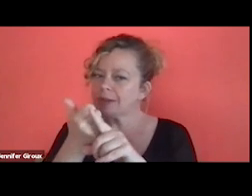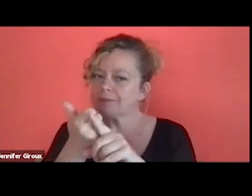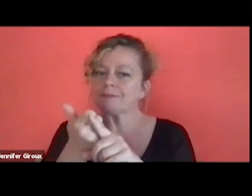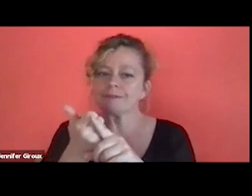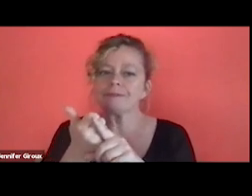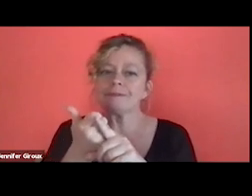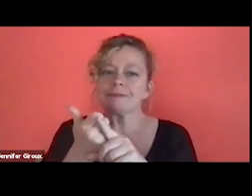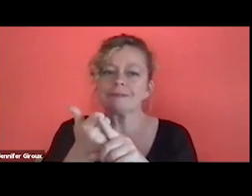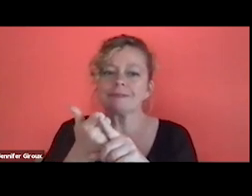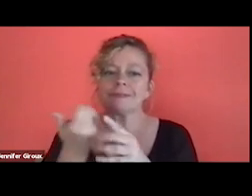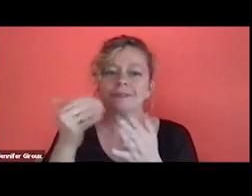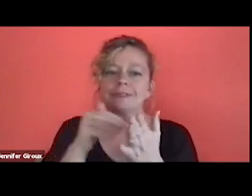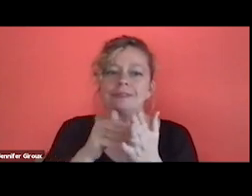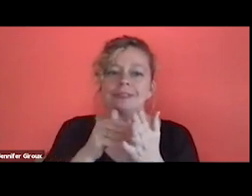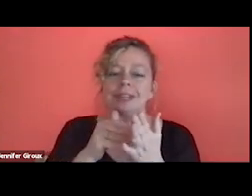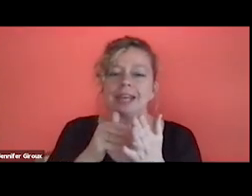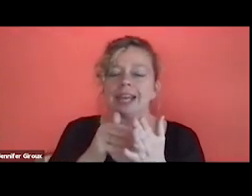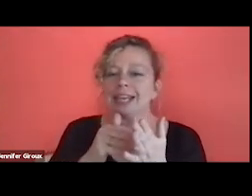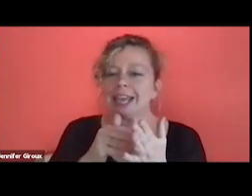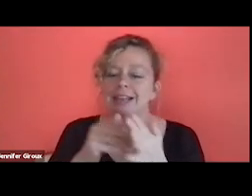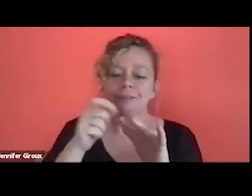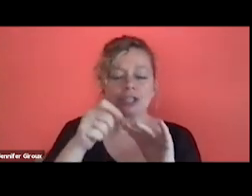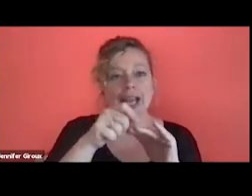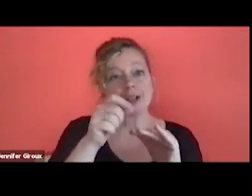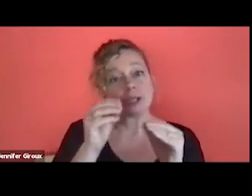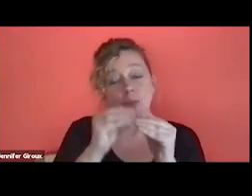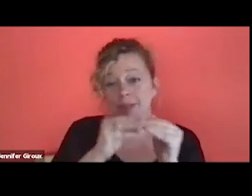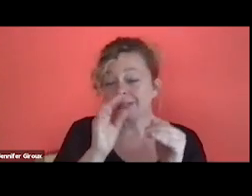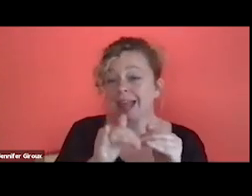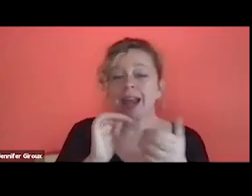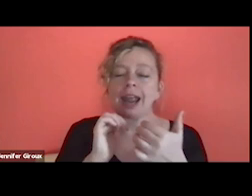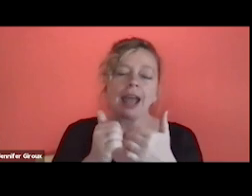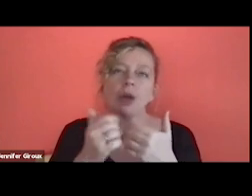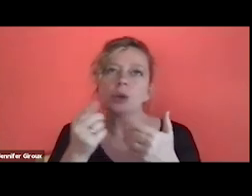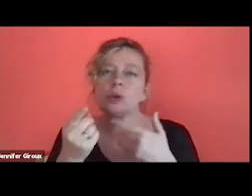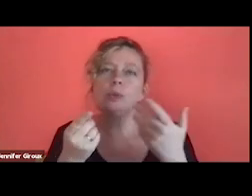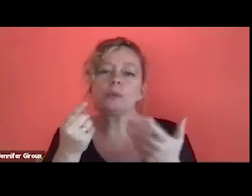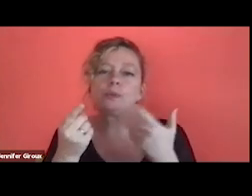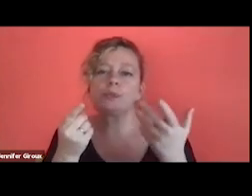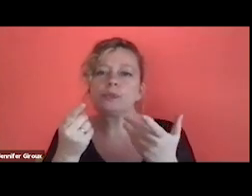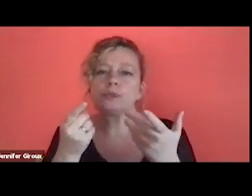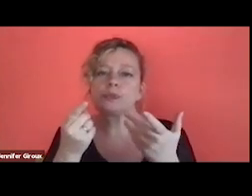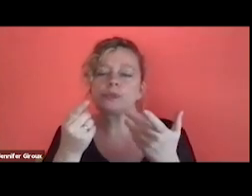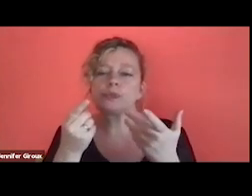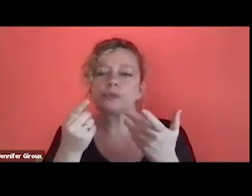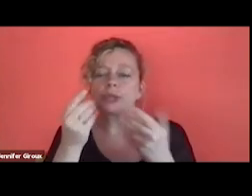Nuevamente, como con Lizzo, no solo arreglarse las uñas. Podría tratarse de cómo comes las cosas de manera diferente.